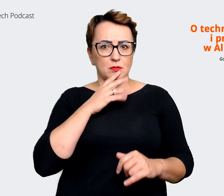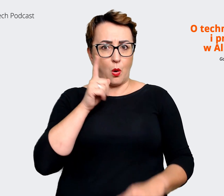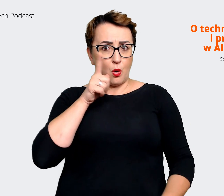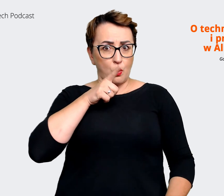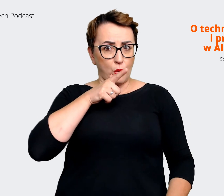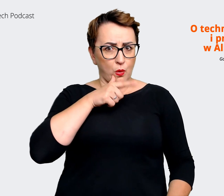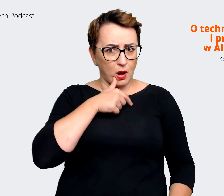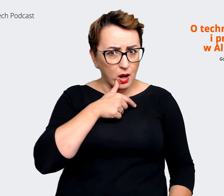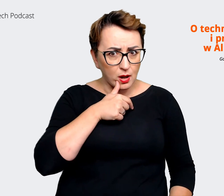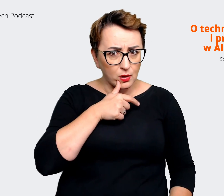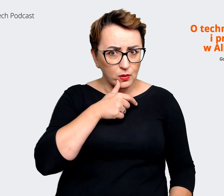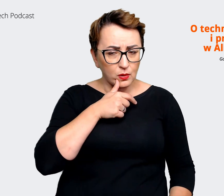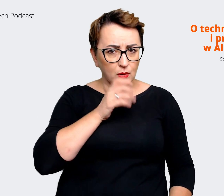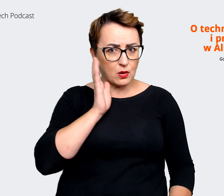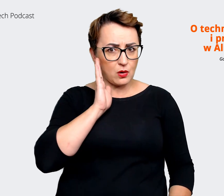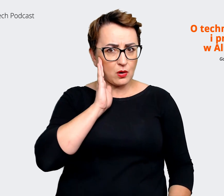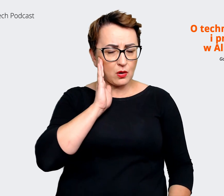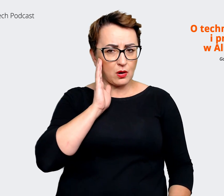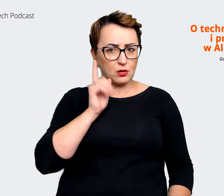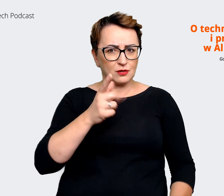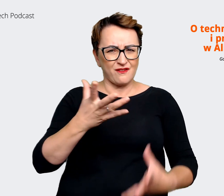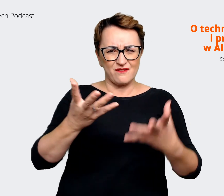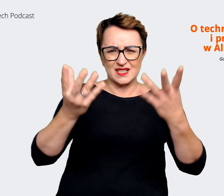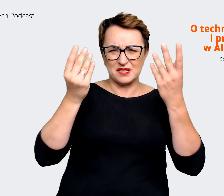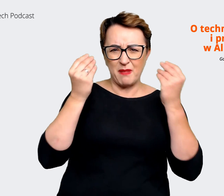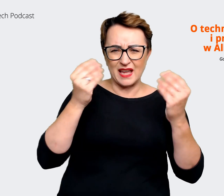To jest eldorado dla programistów. Prowadzący: Tomek?